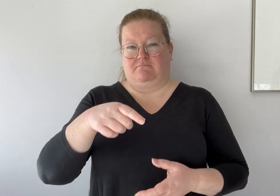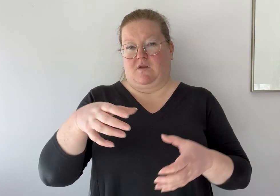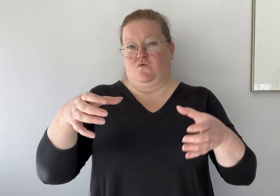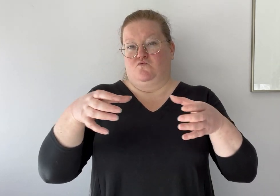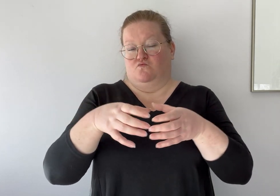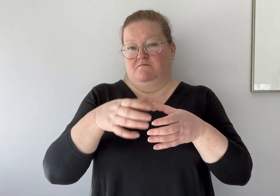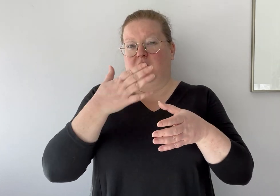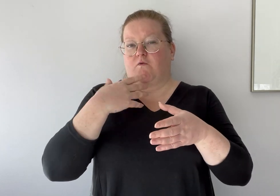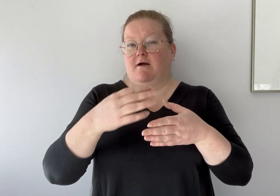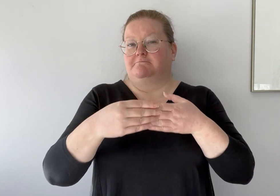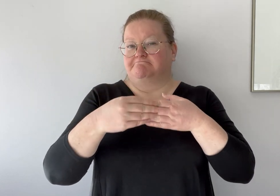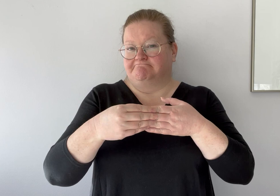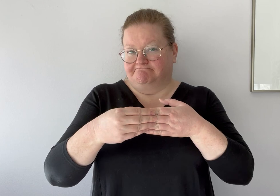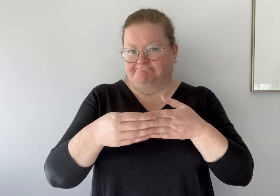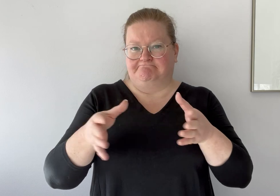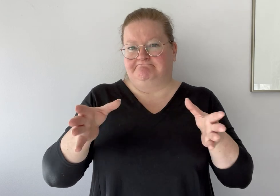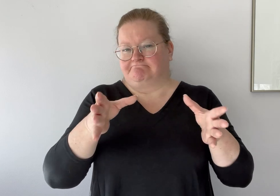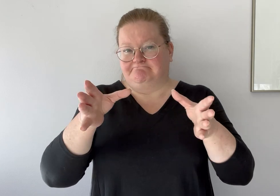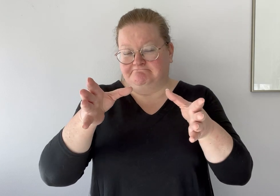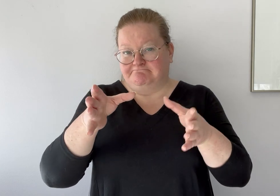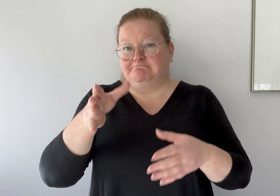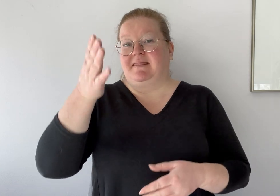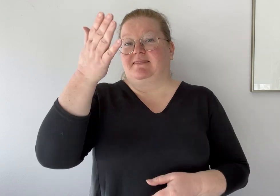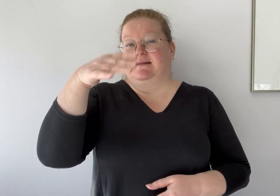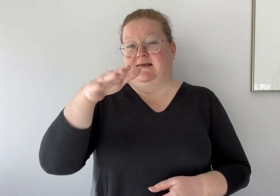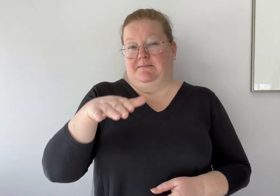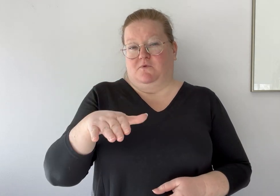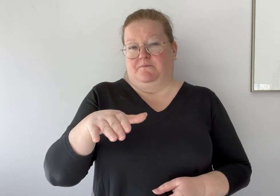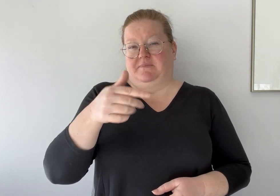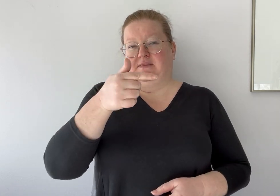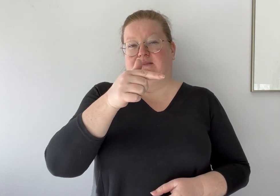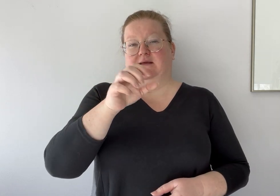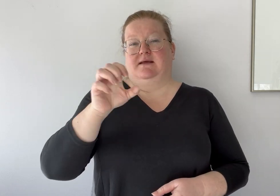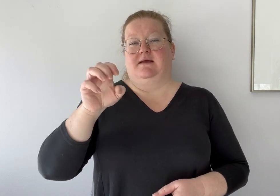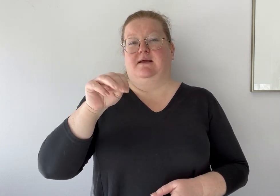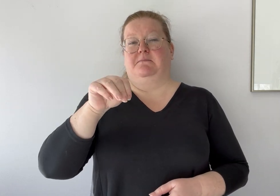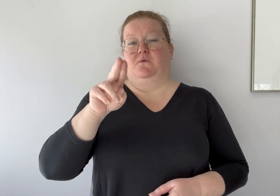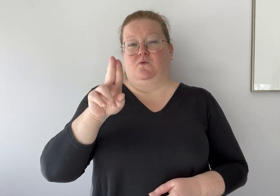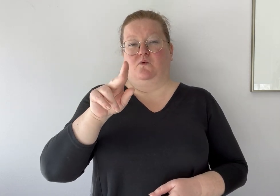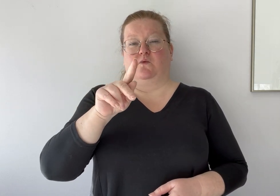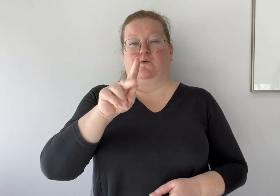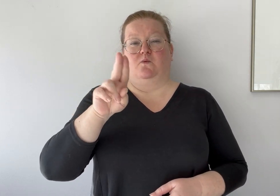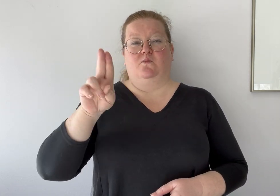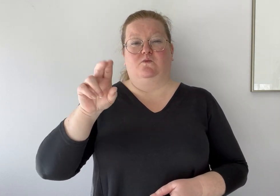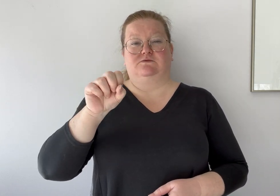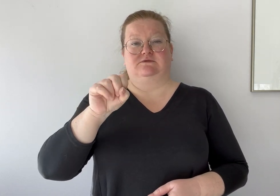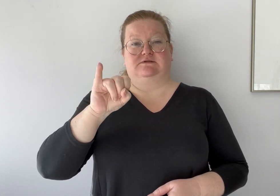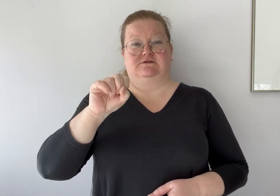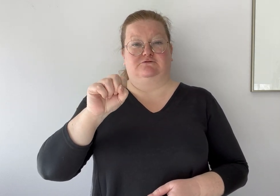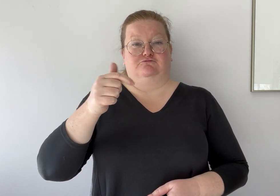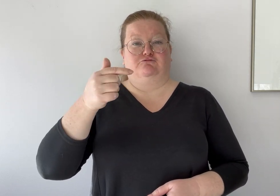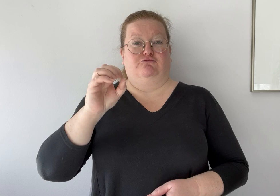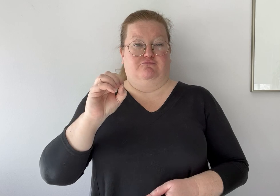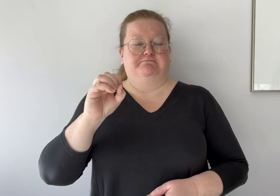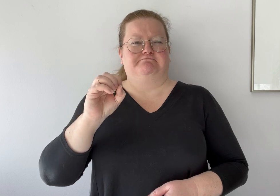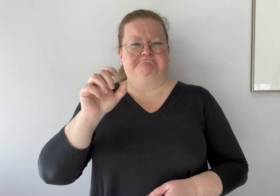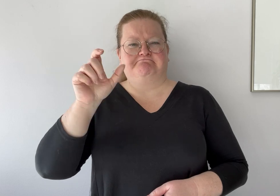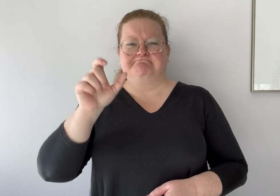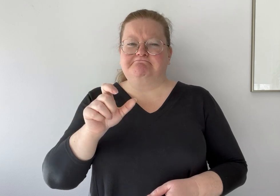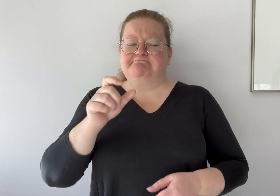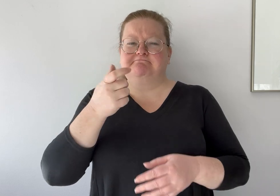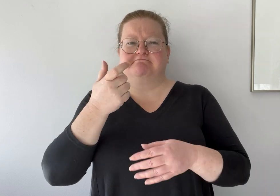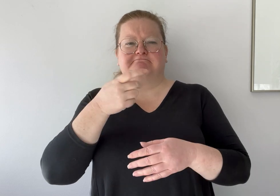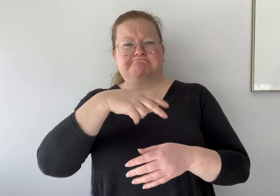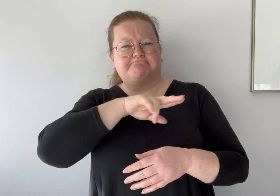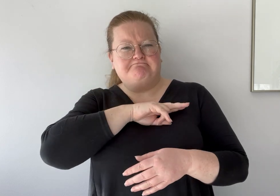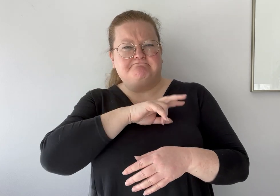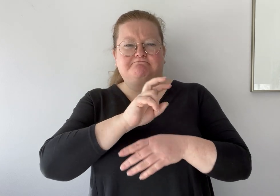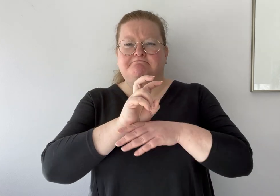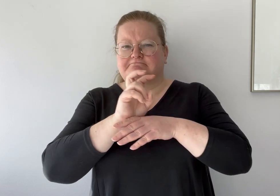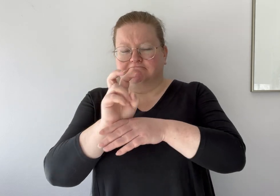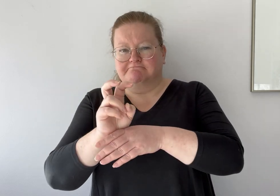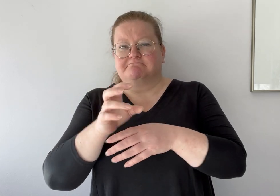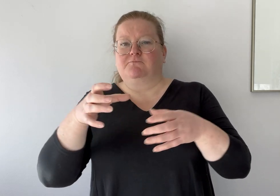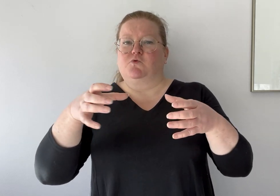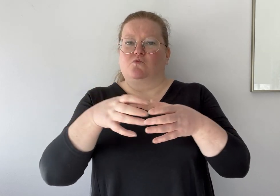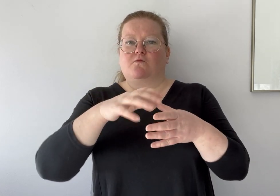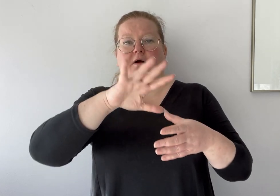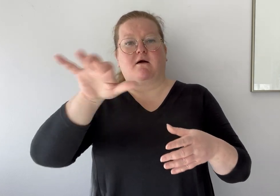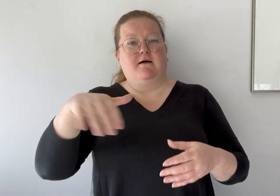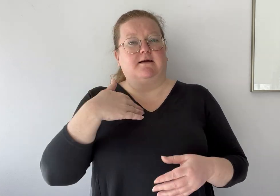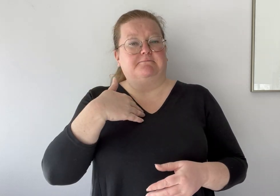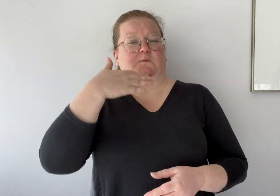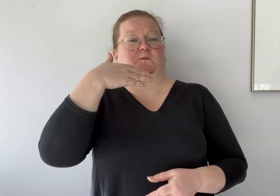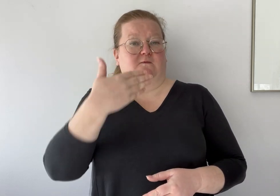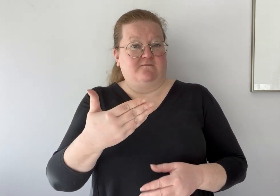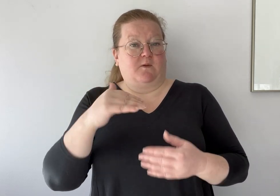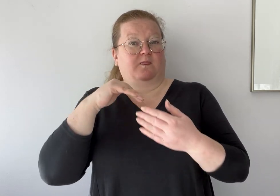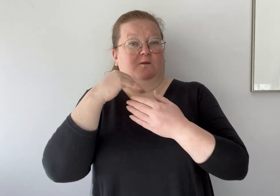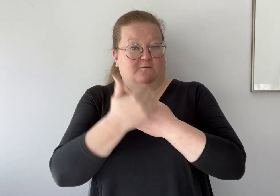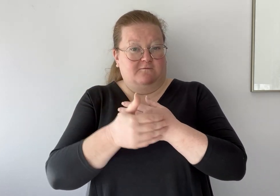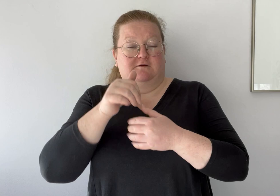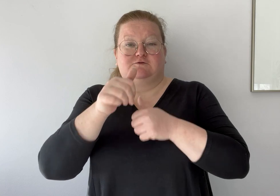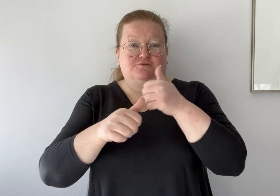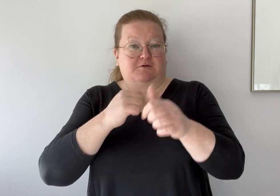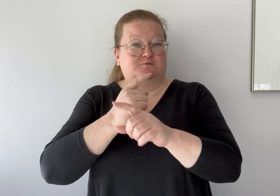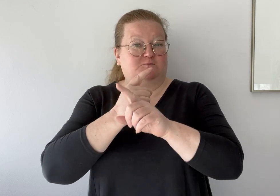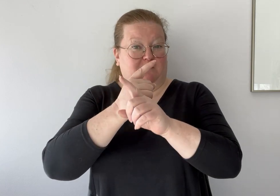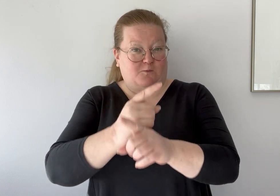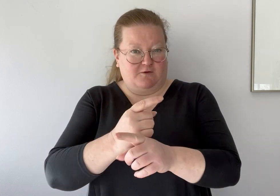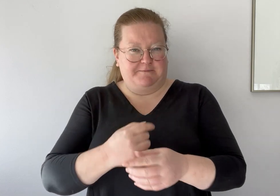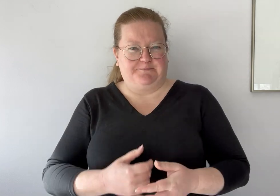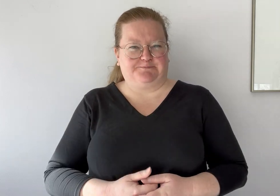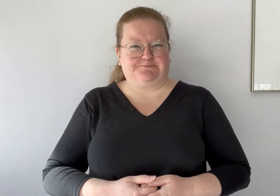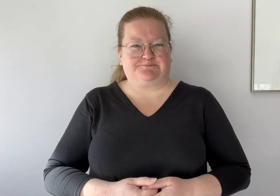Kokoonkutsujana toimii Teemu Kuusisto, joka vastaa ryhmän turvallisen tilan periaatteista.